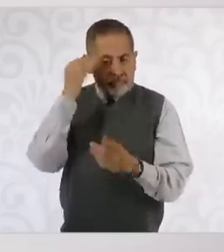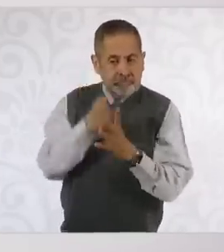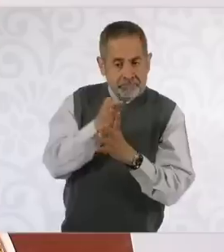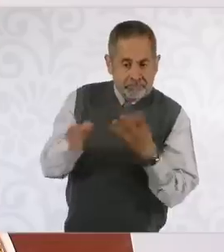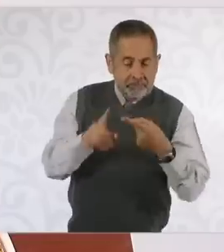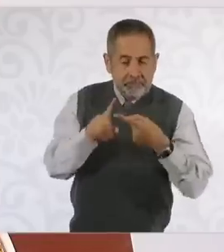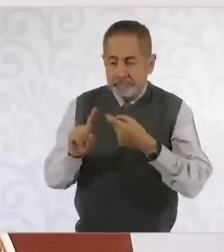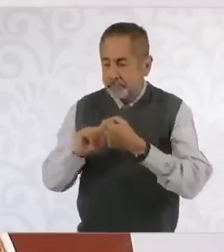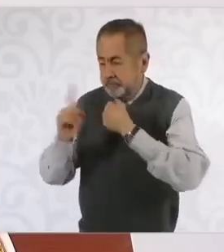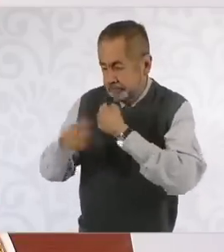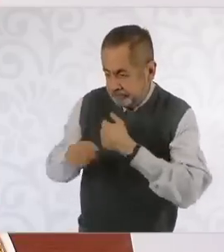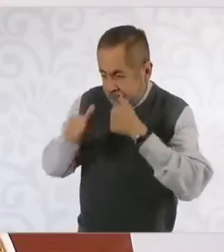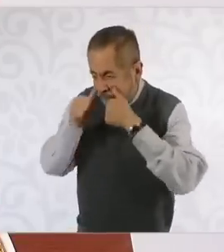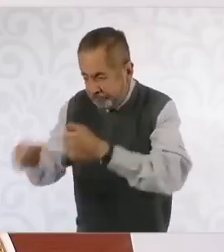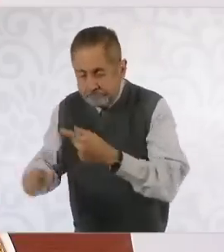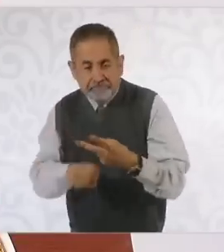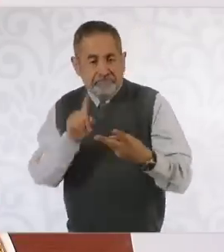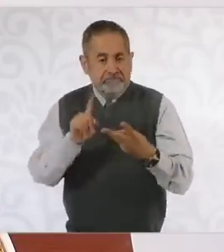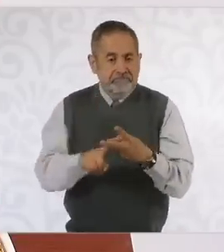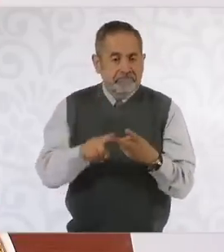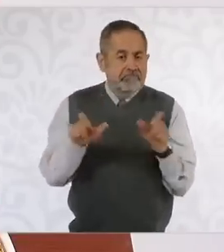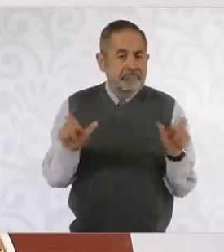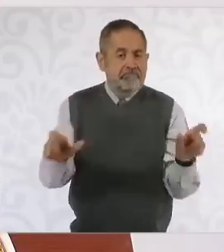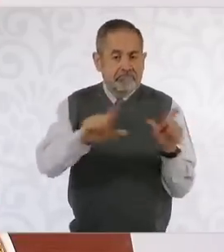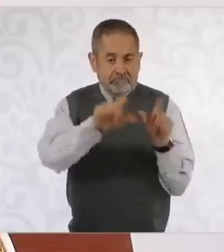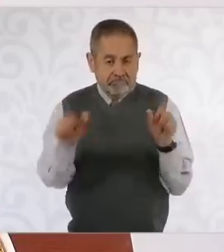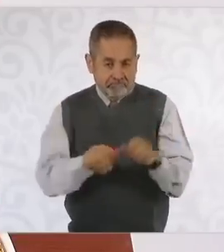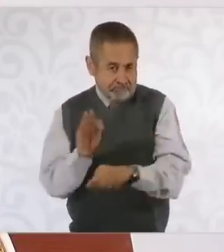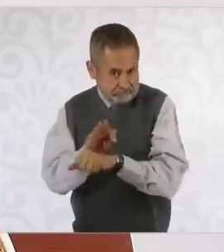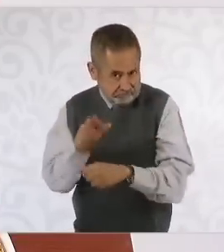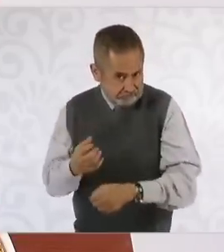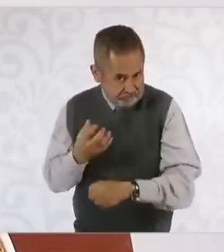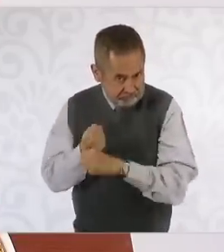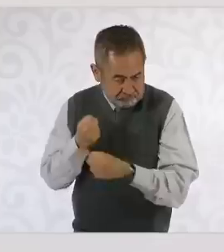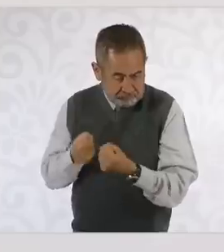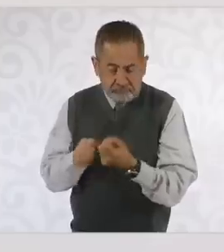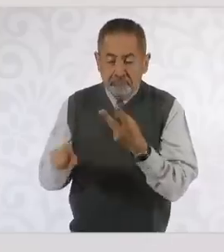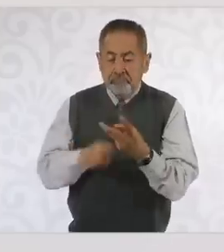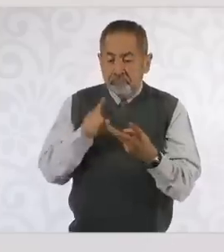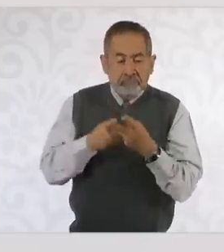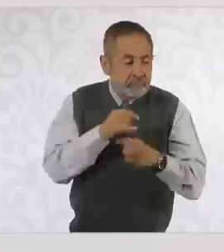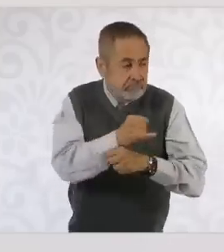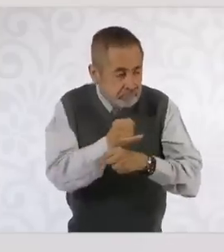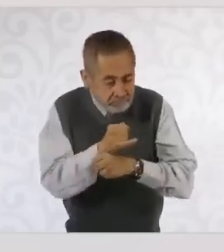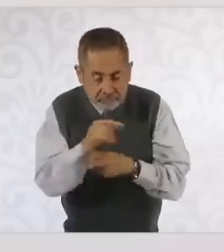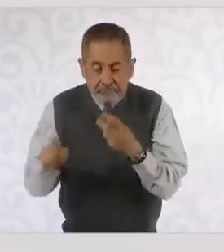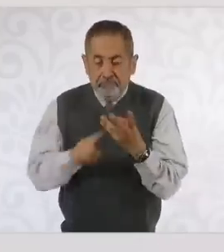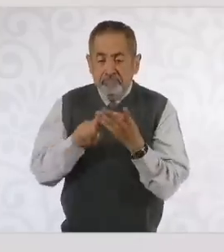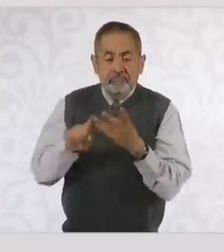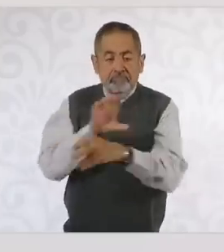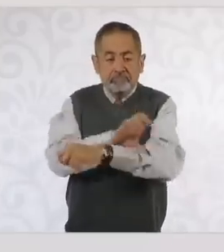a las causas fortalecimiento de la guardia inteligencia e investigación y coordinación de